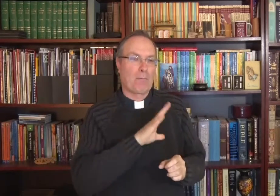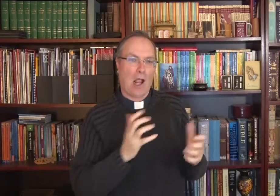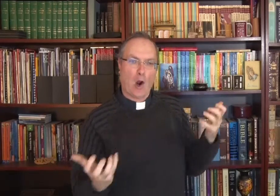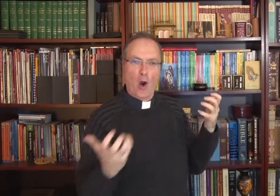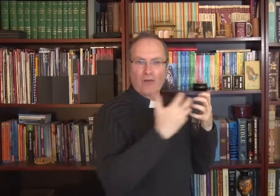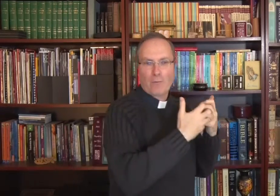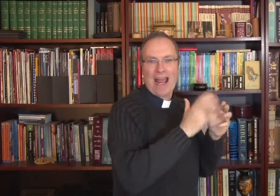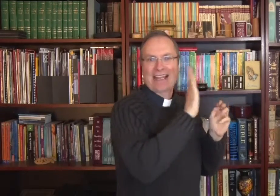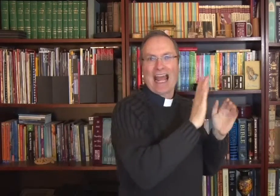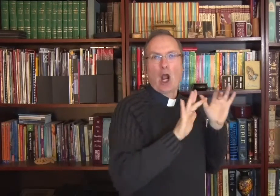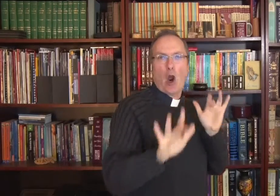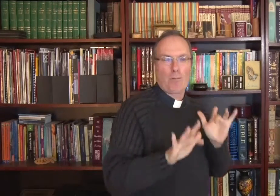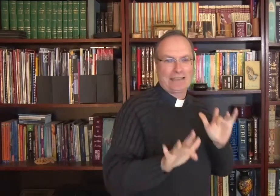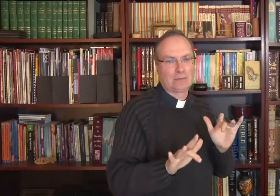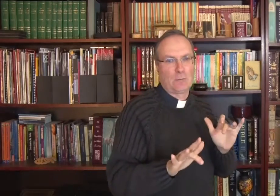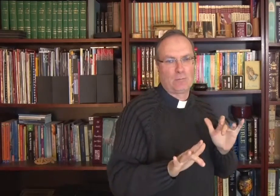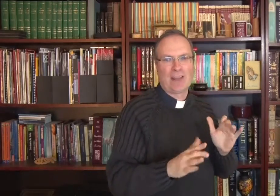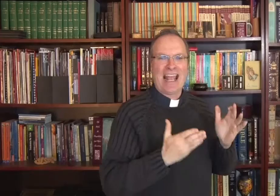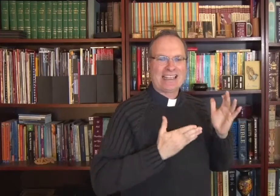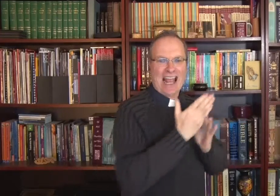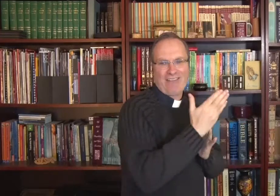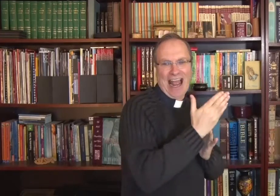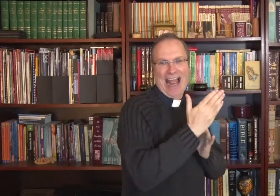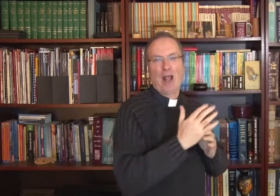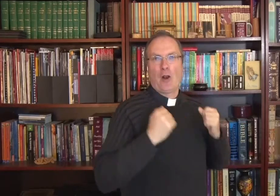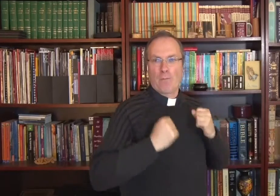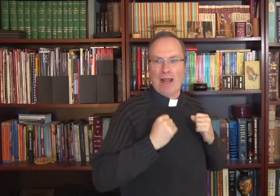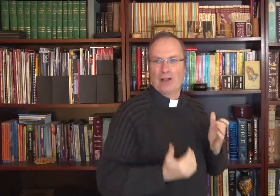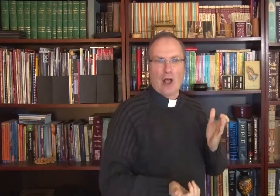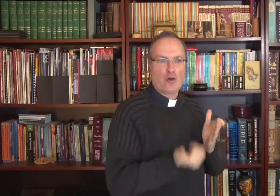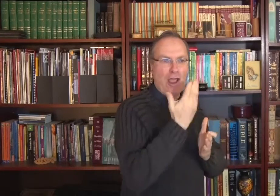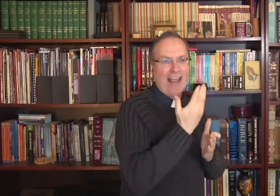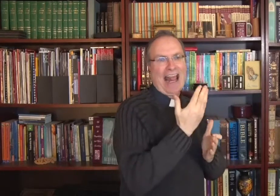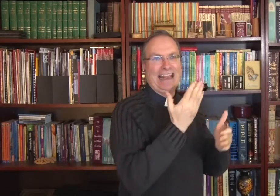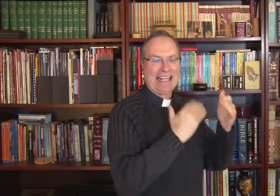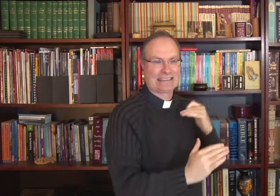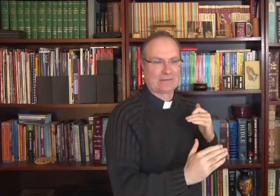mais conformément à sa compassion, à travers le bain de la nouvelle naissance